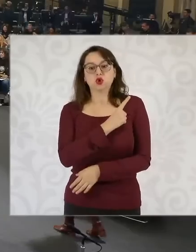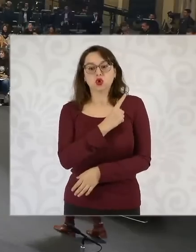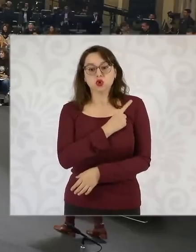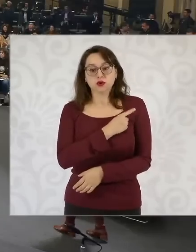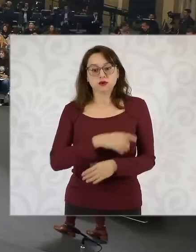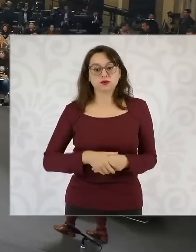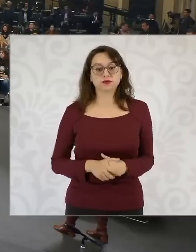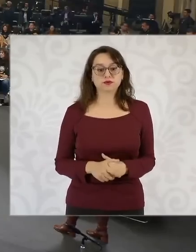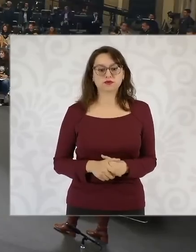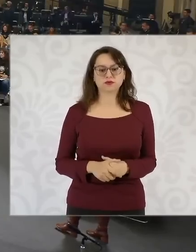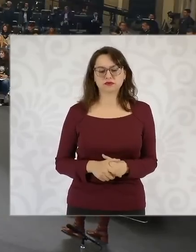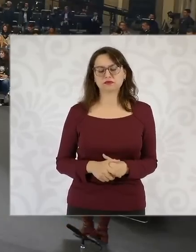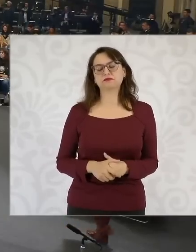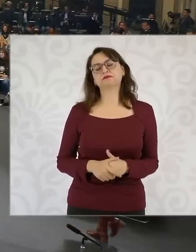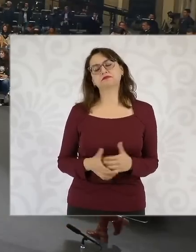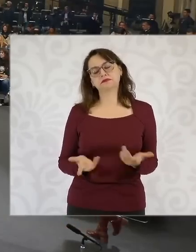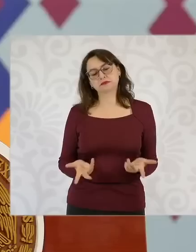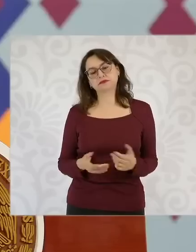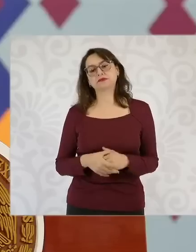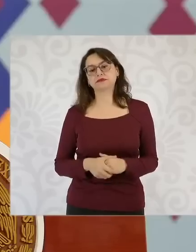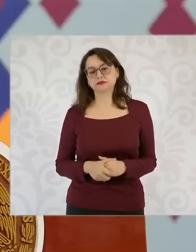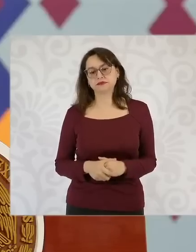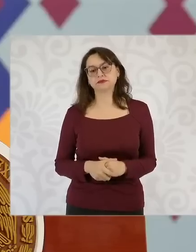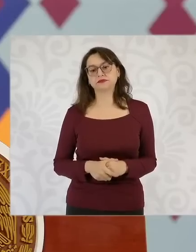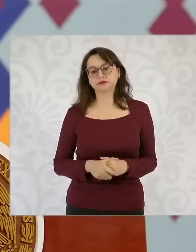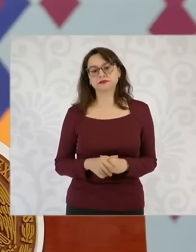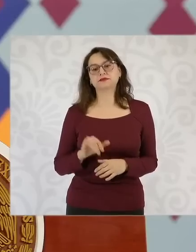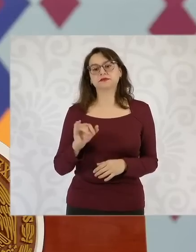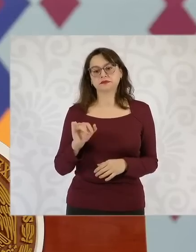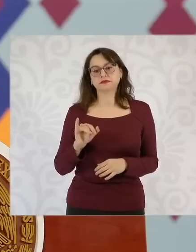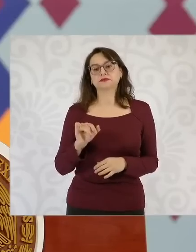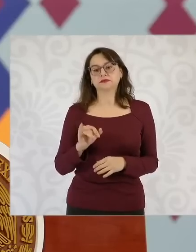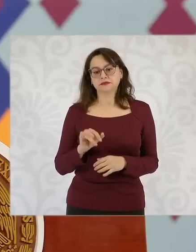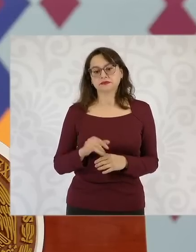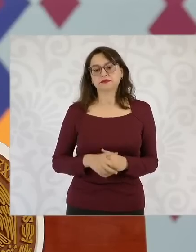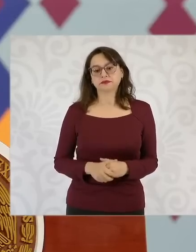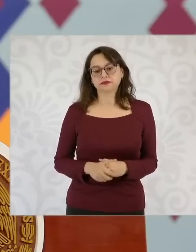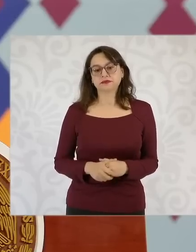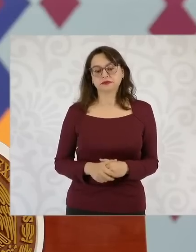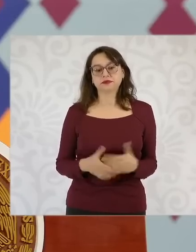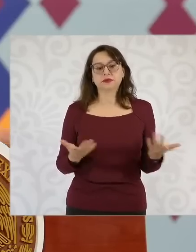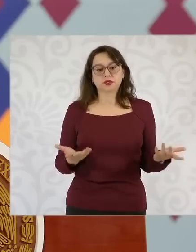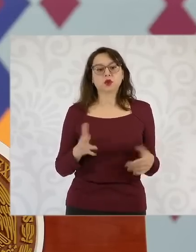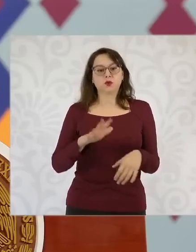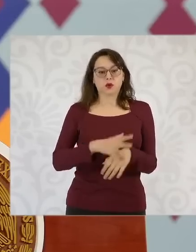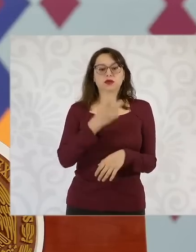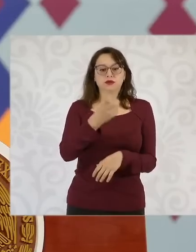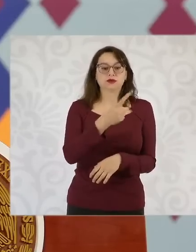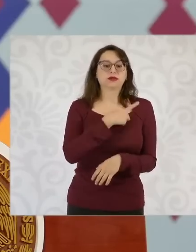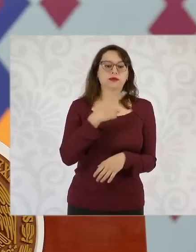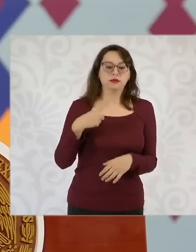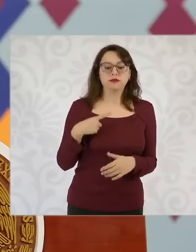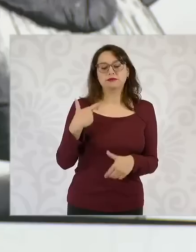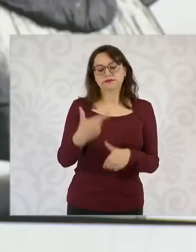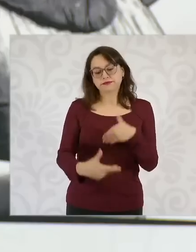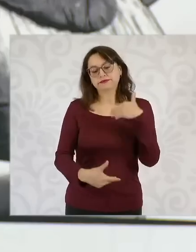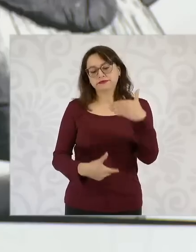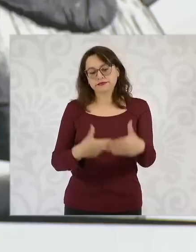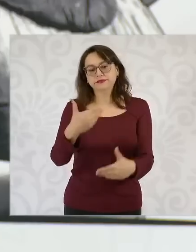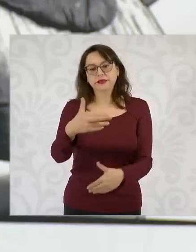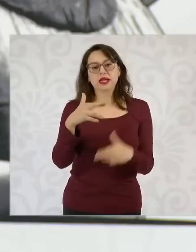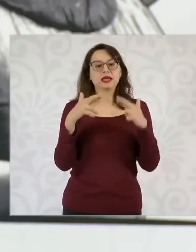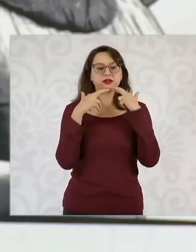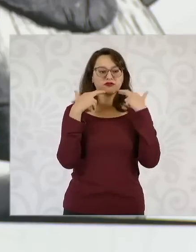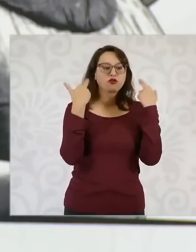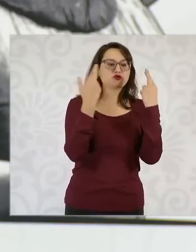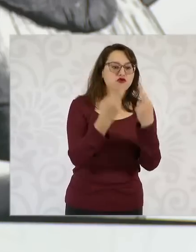Pues sí hay mecanismos para paneles y otros esquemas para establecer pues